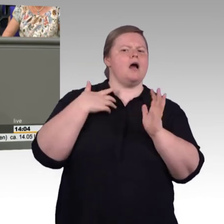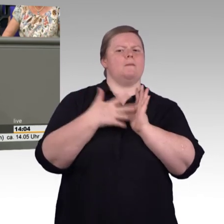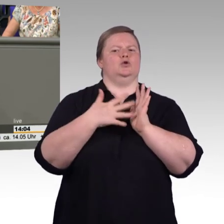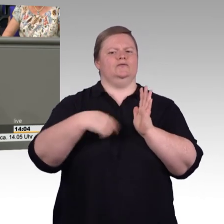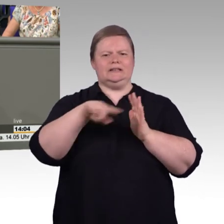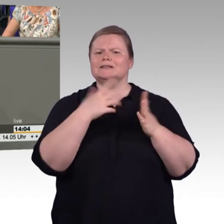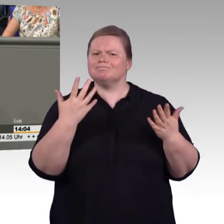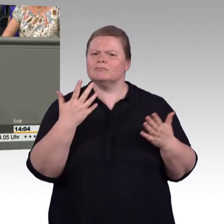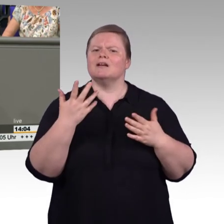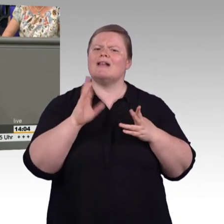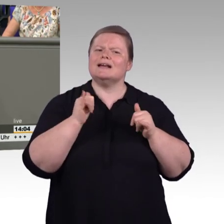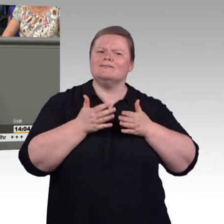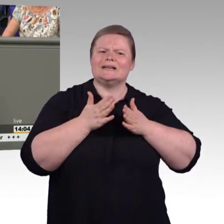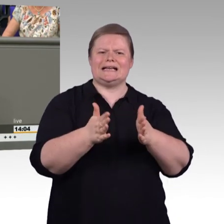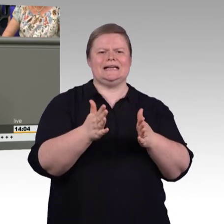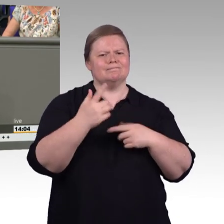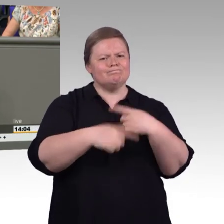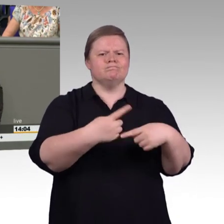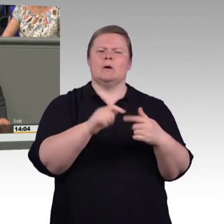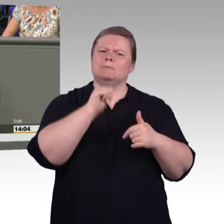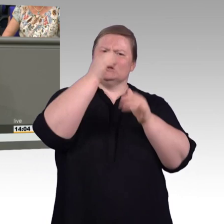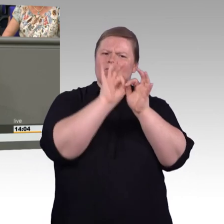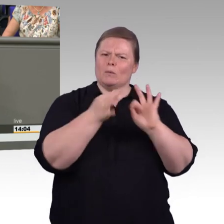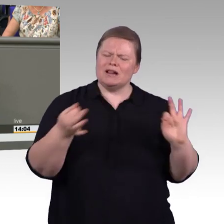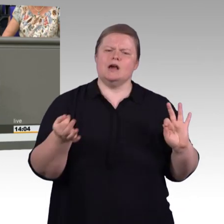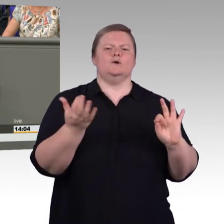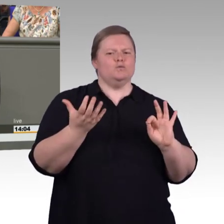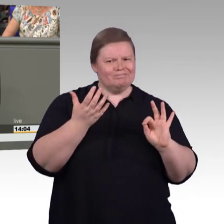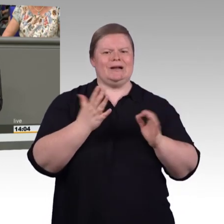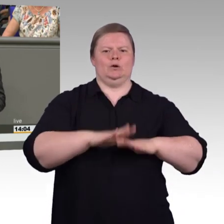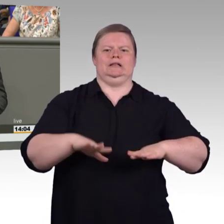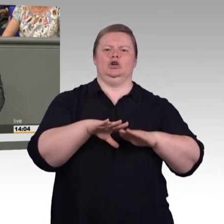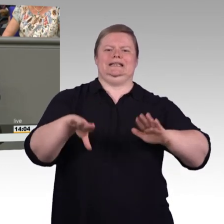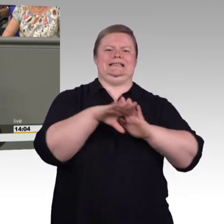So wie Die Linke glaubt, die Verfassung ändern zu können,